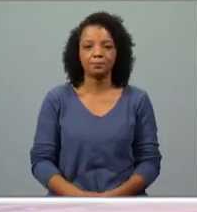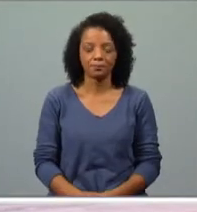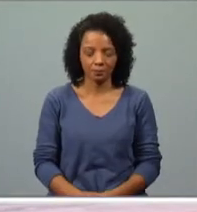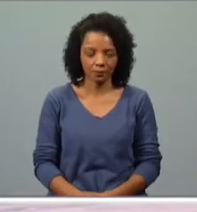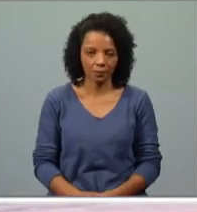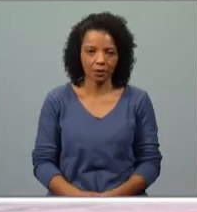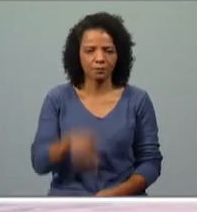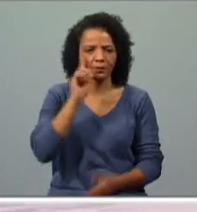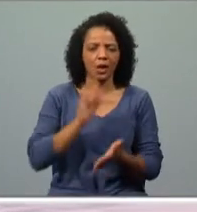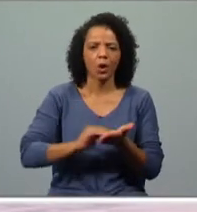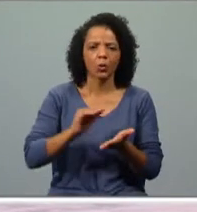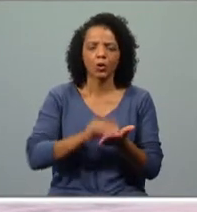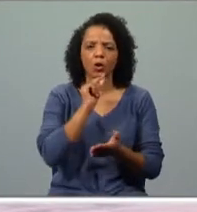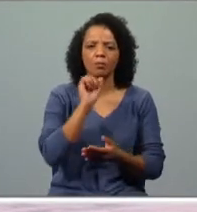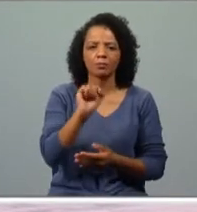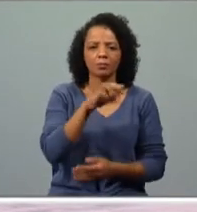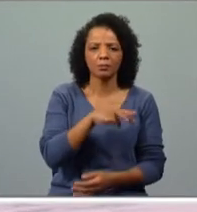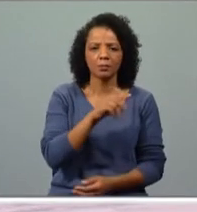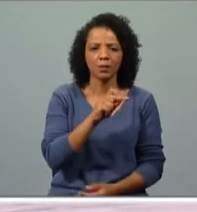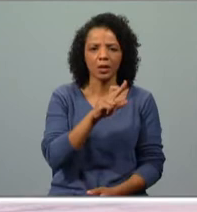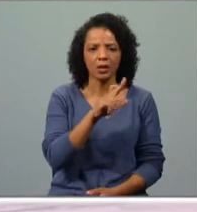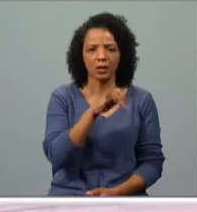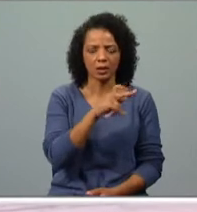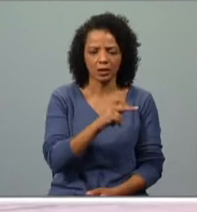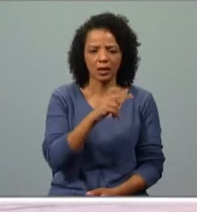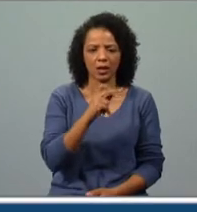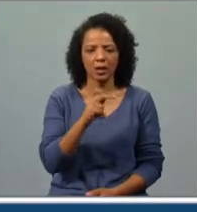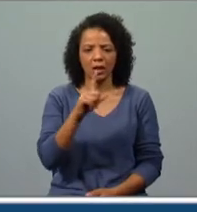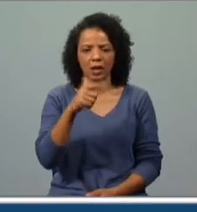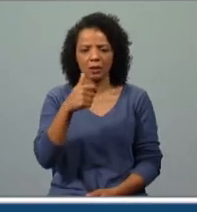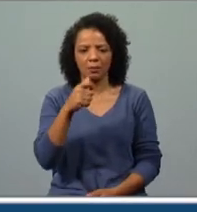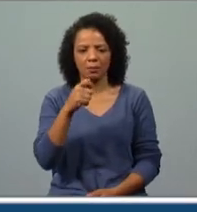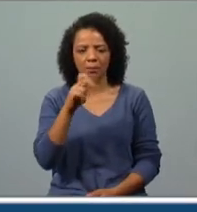Alberta menéres já deve ter ouvido falar nesta nesta escritora Alberta menéres 一定聽說過在這個作家